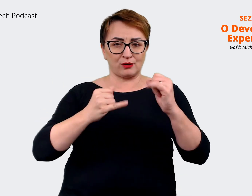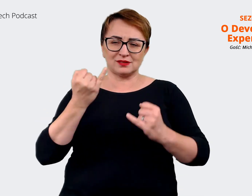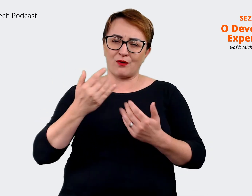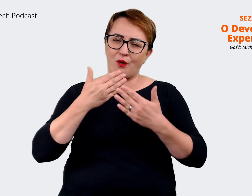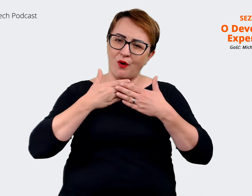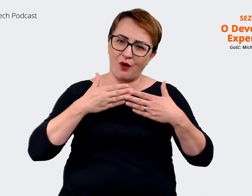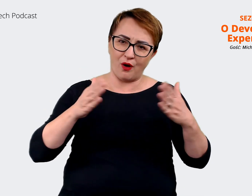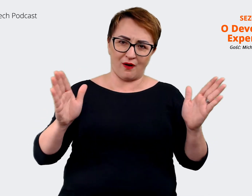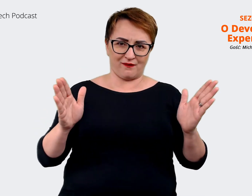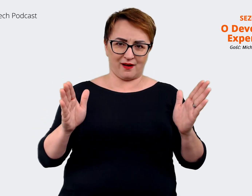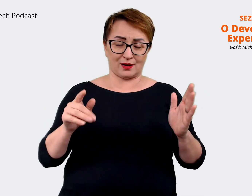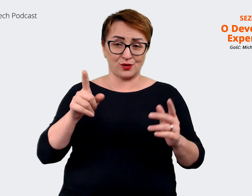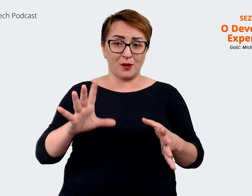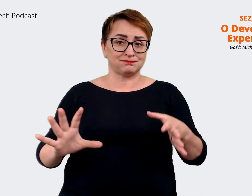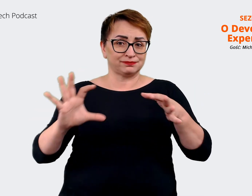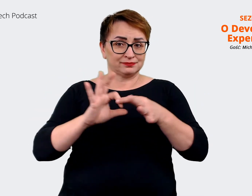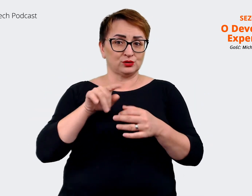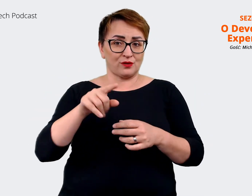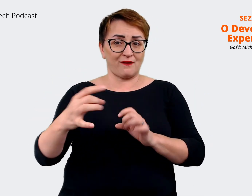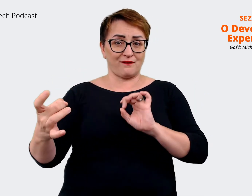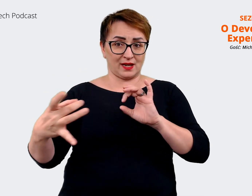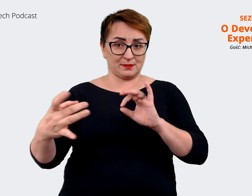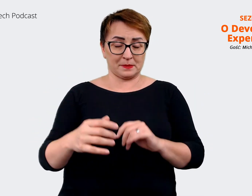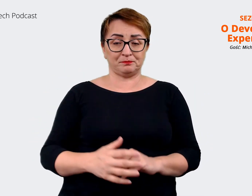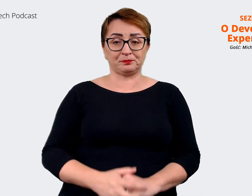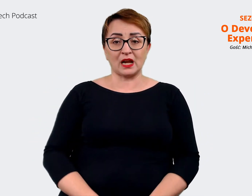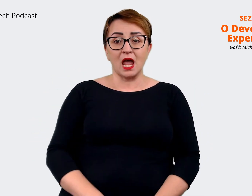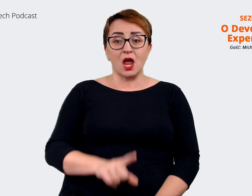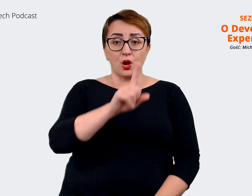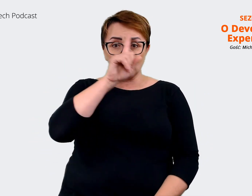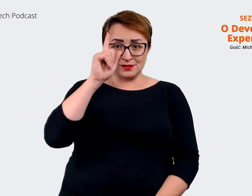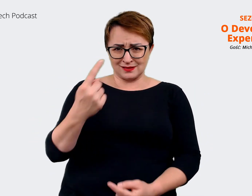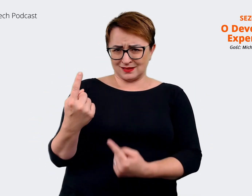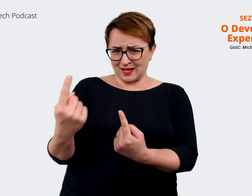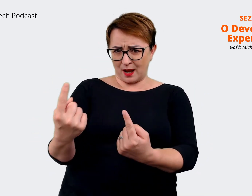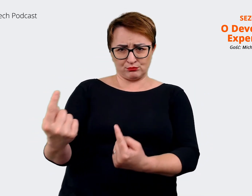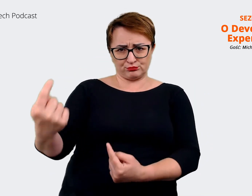tego feedbacku. Jak ludzie sami przychodzą do nas z feedback'iem albo my zbieramy feedback,